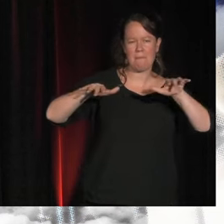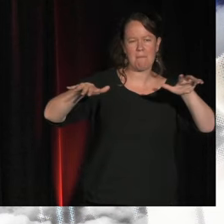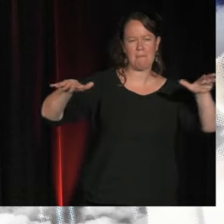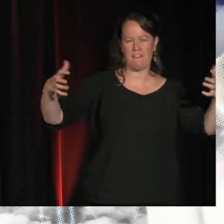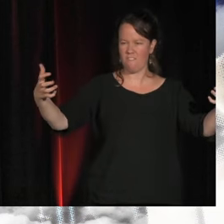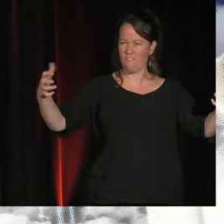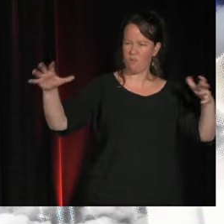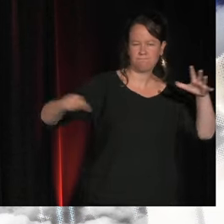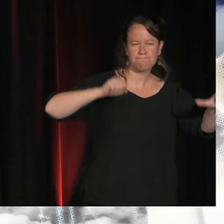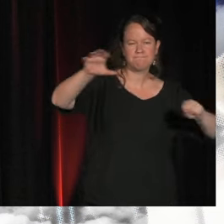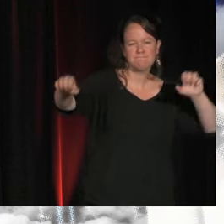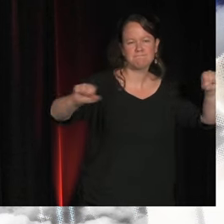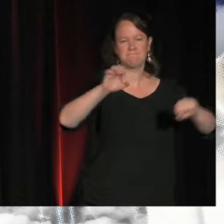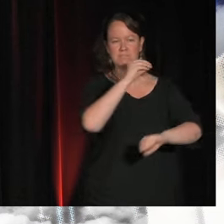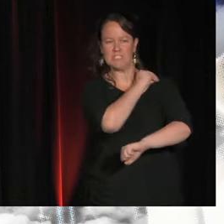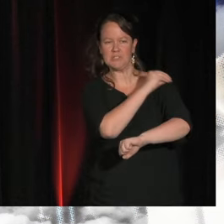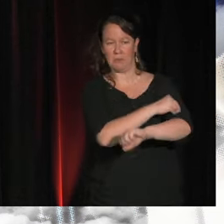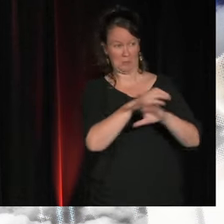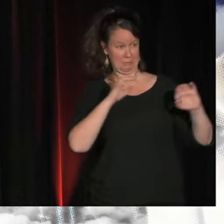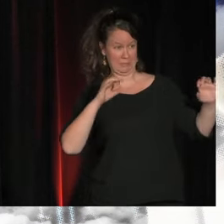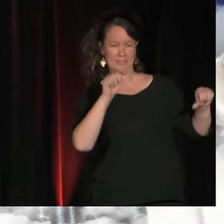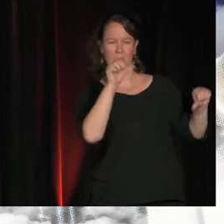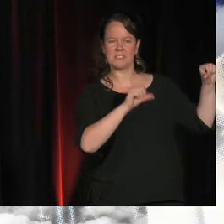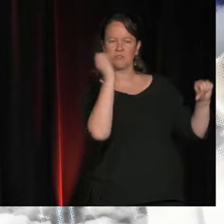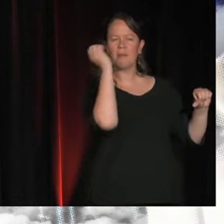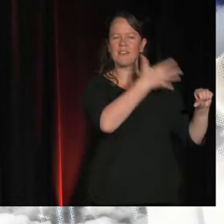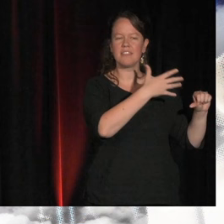Ils avaient vraiment l'impression qu'ils allaient faire le Super Bowl autour de ce truc-là. Oui, c'est ça.